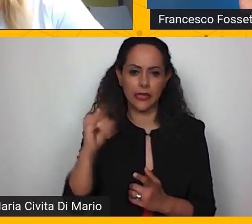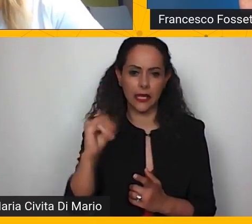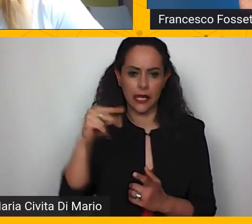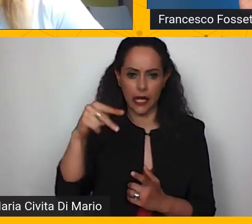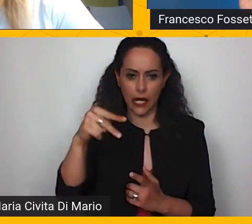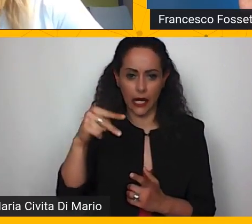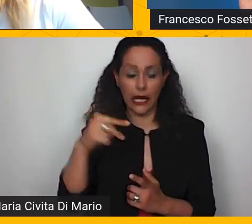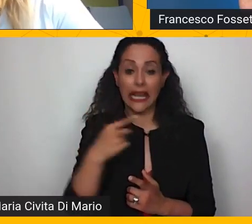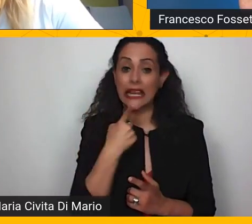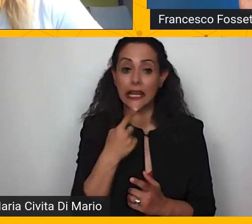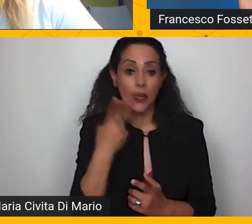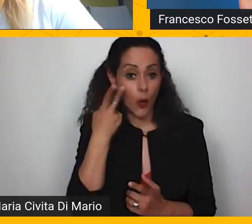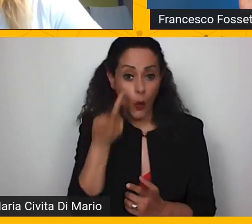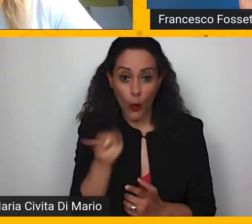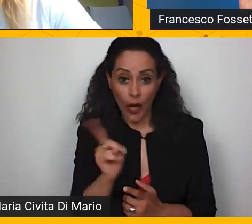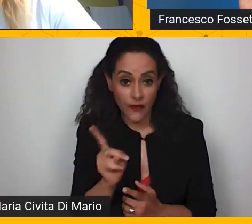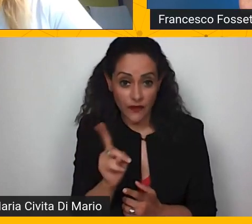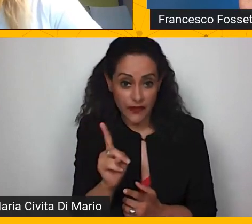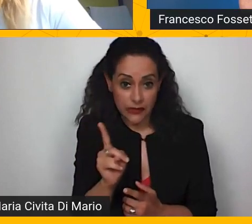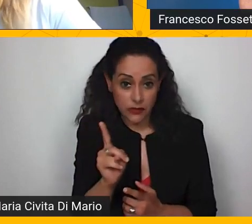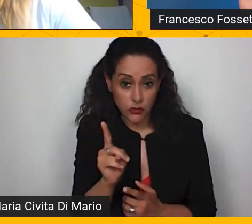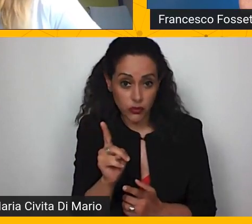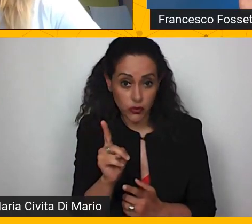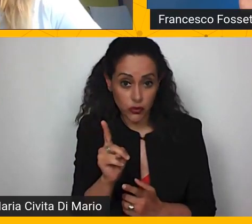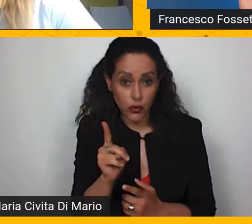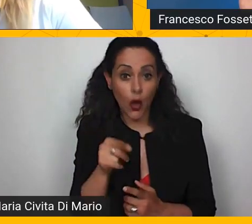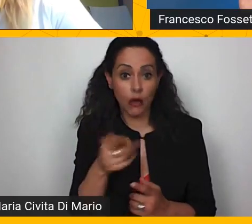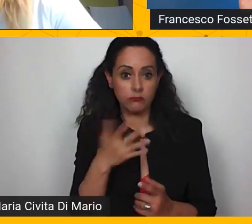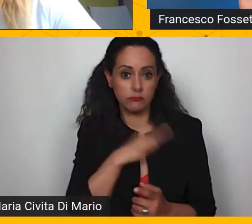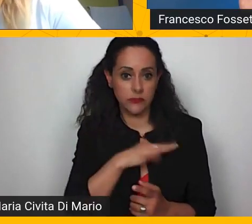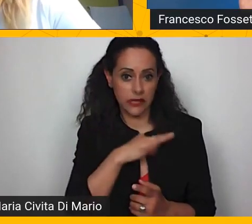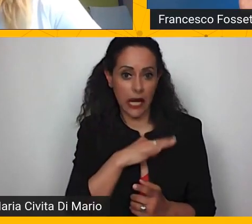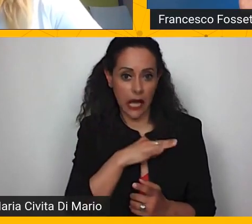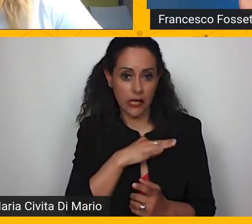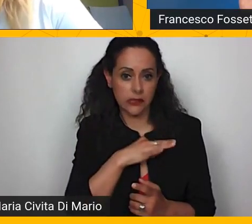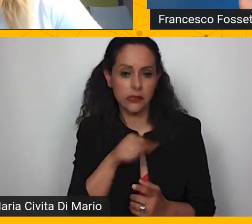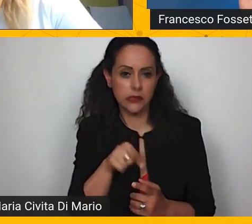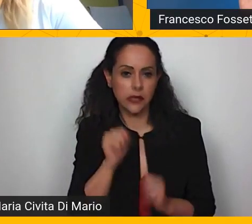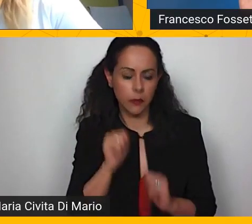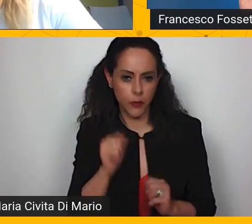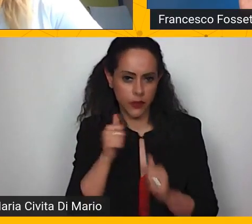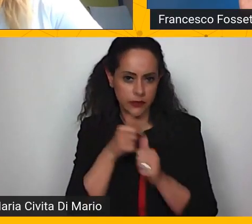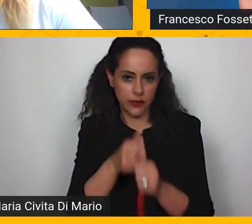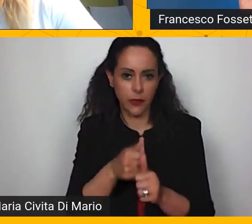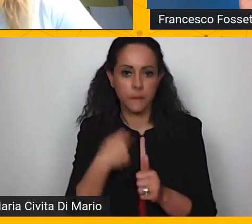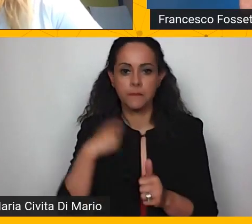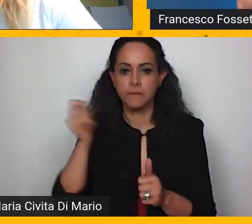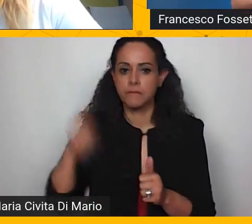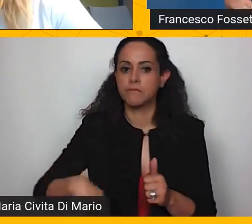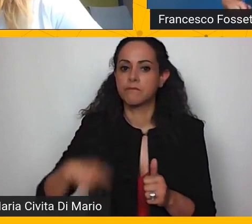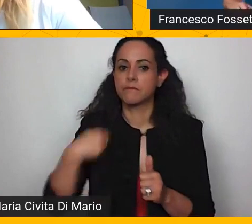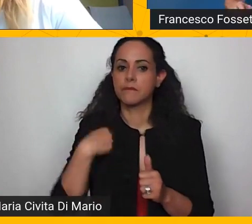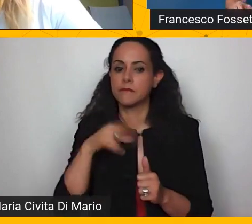di vedere quella quella puntata e fosse invece interessato